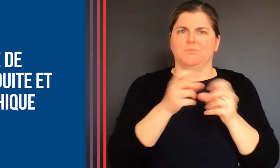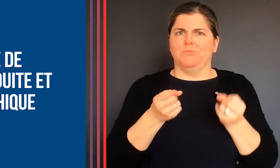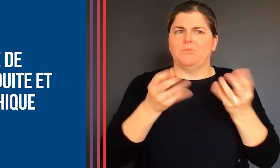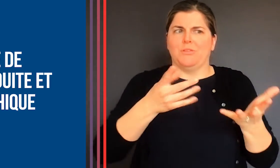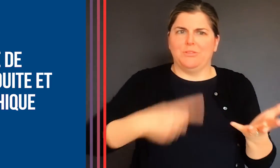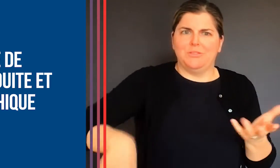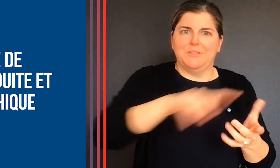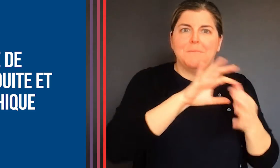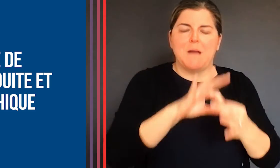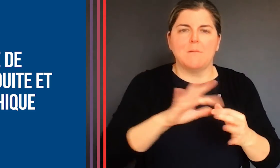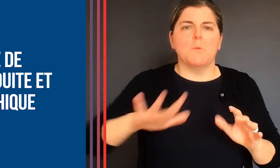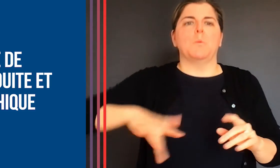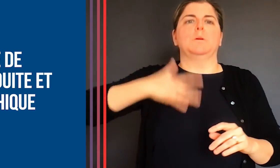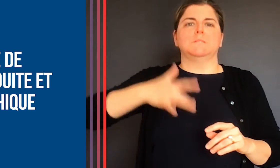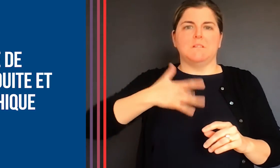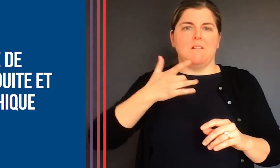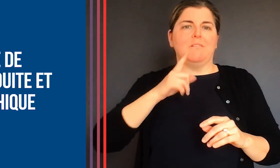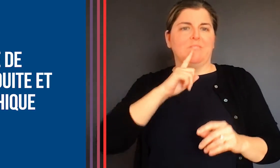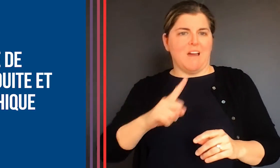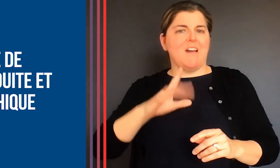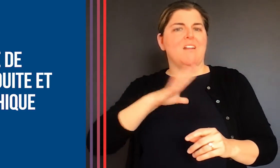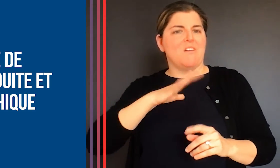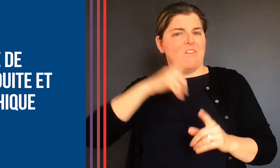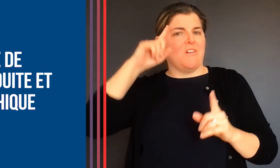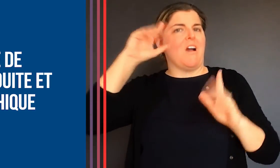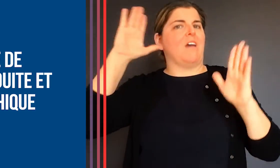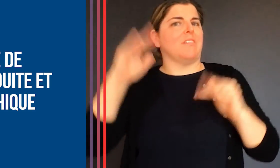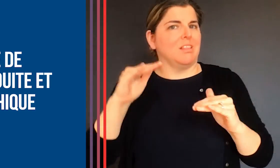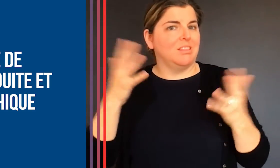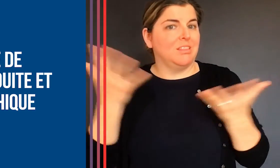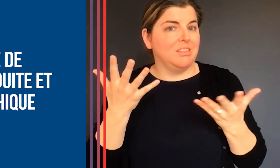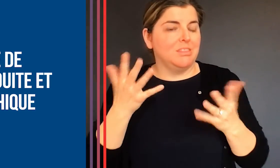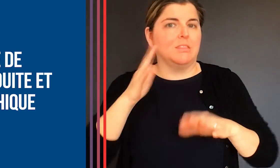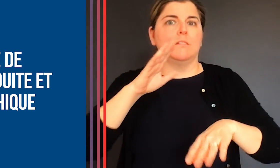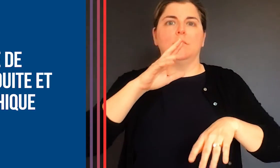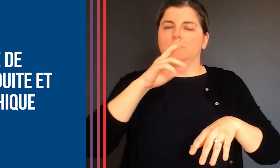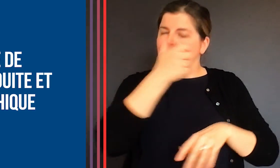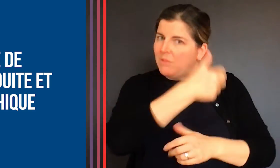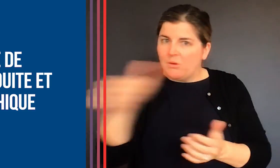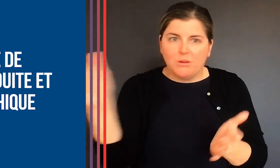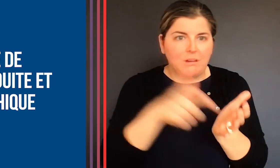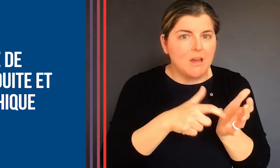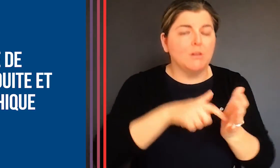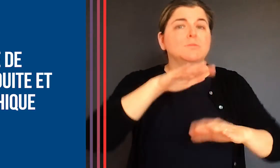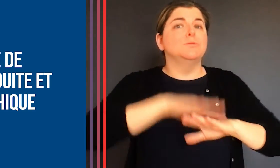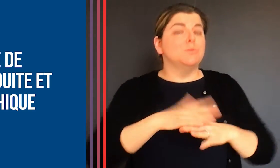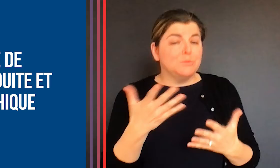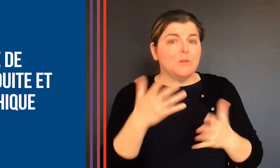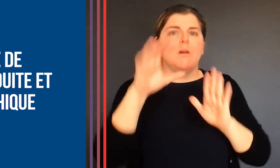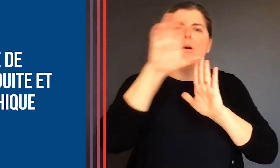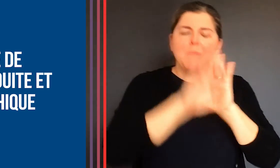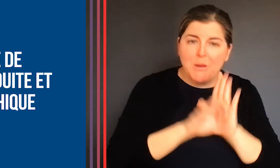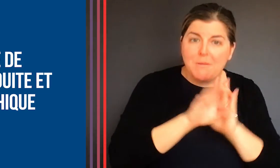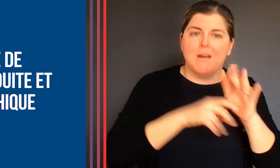en faisant prendre conscience aux membres qu’il existe une attente, à tout moment,